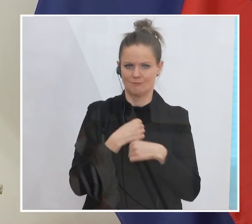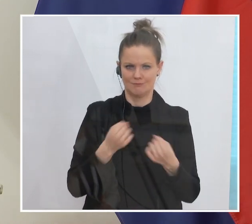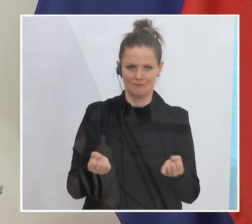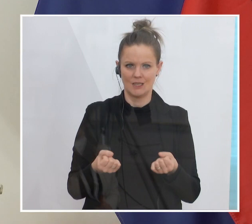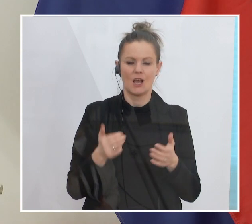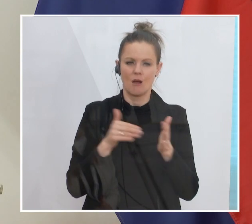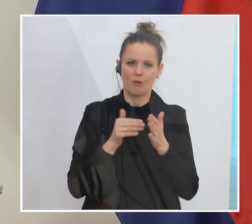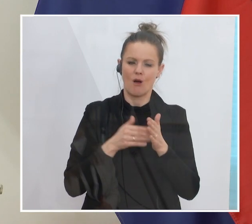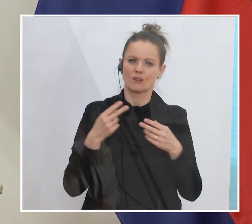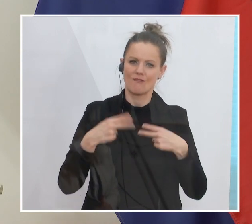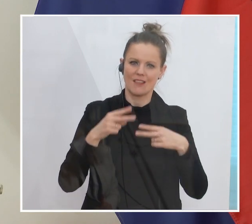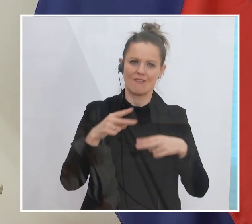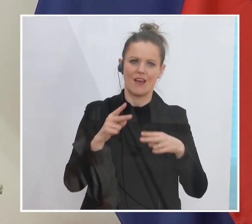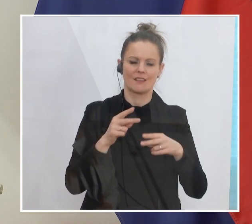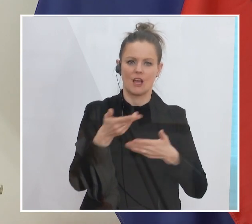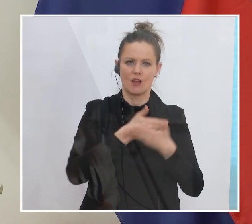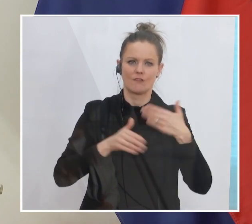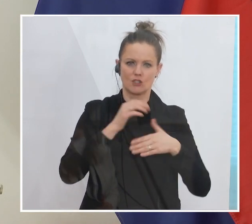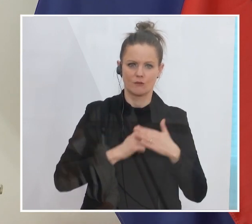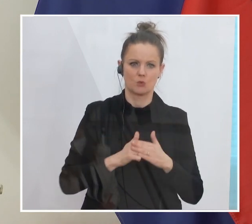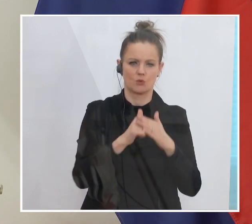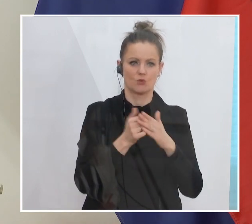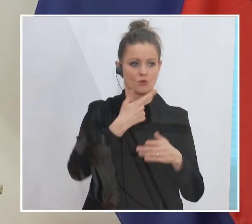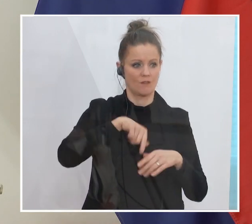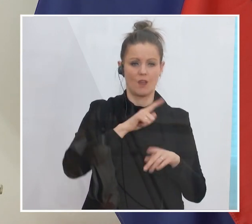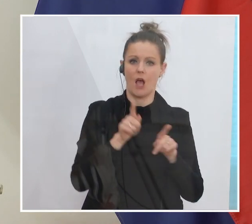brauchen und wir sind gerne bereit, immer wieder auch Anpassungen vorzunehmen,